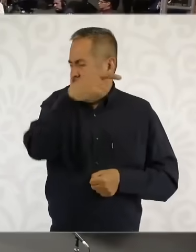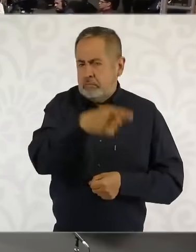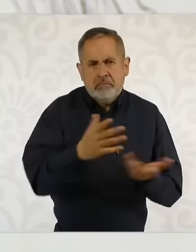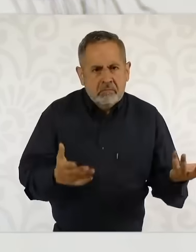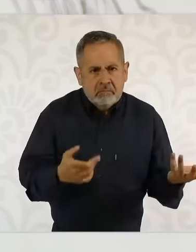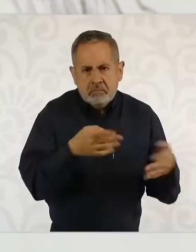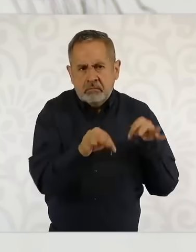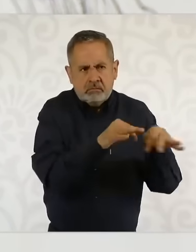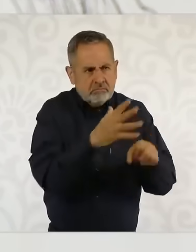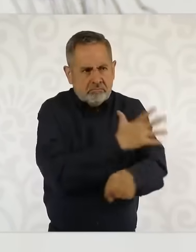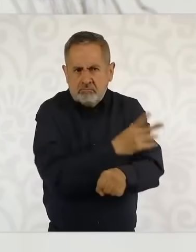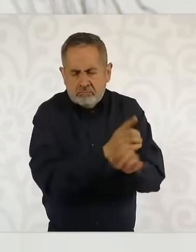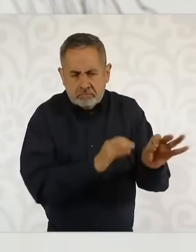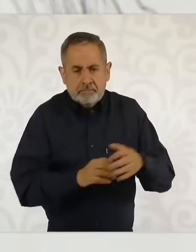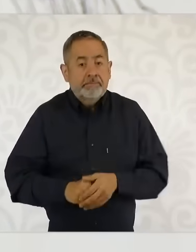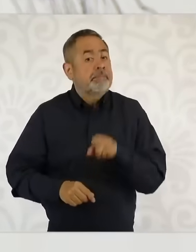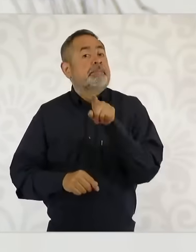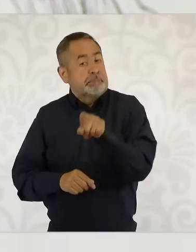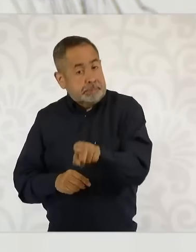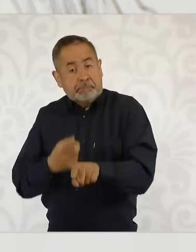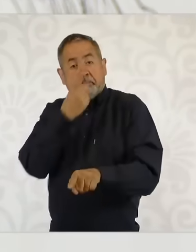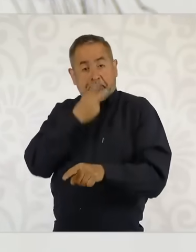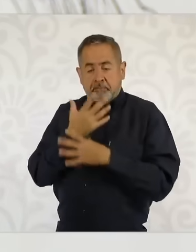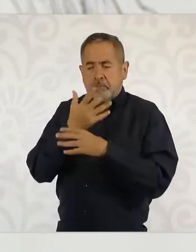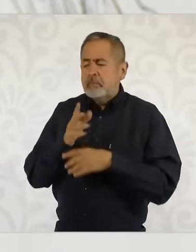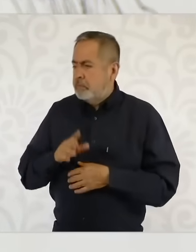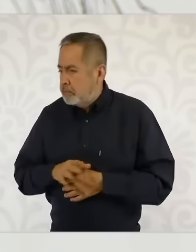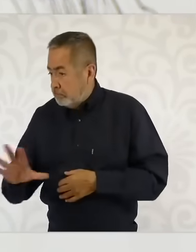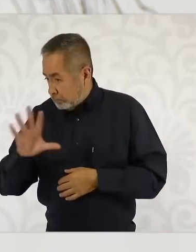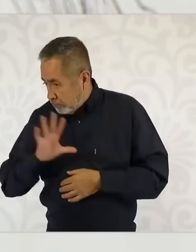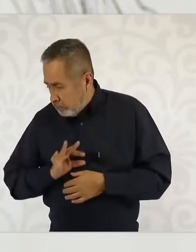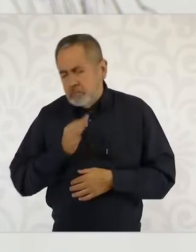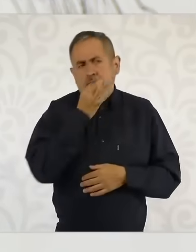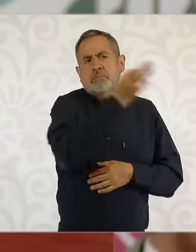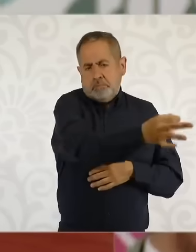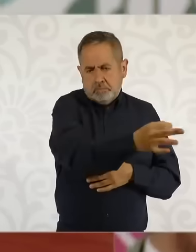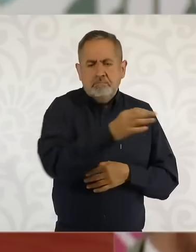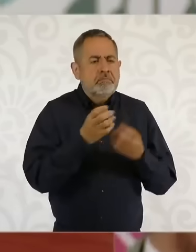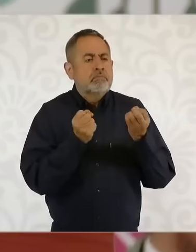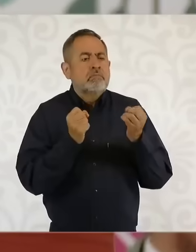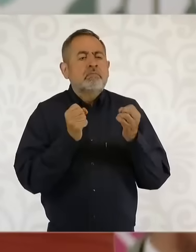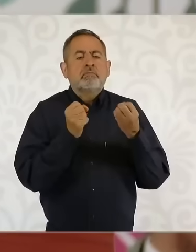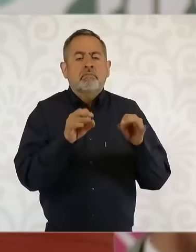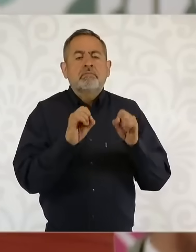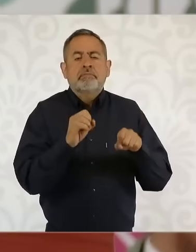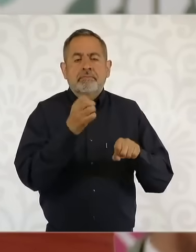Él dijo que iba a enviar esta pues este mensaje al Departamento de Estado y al propio presidente